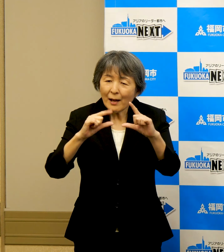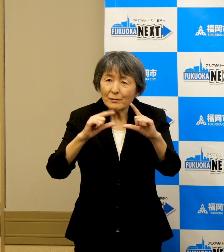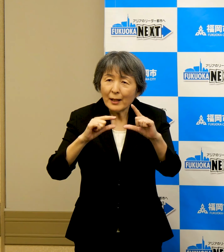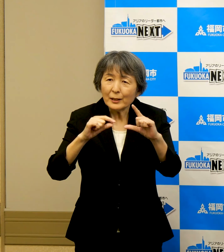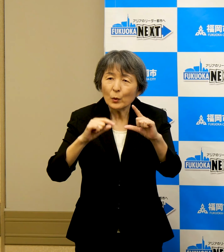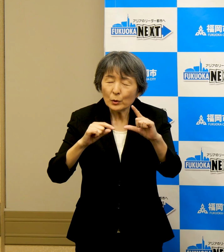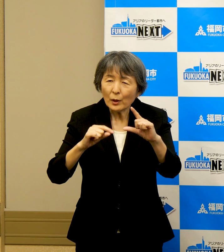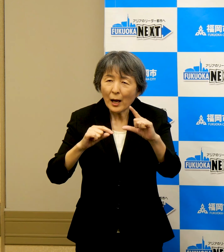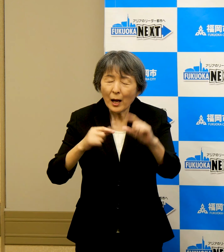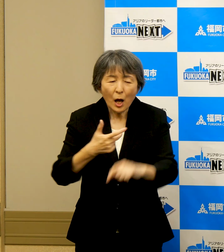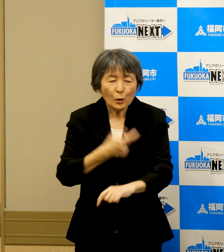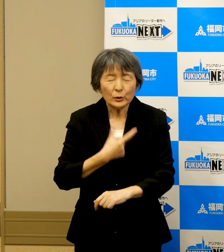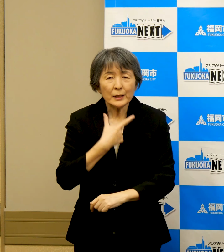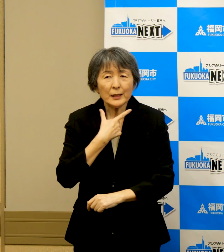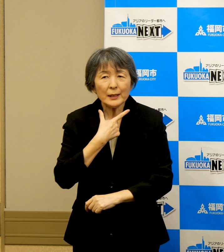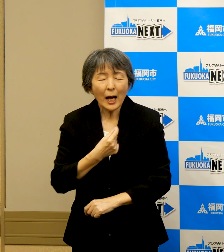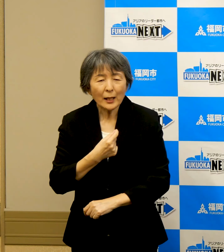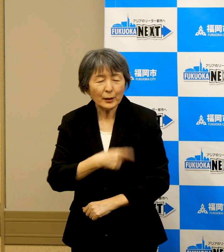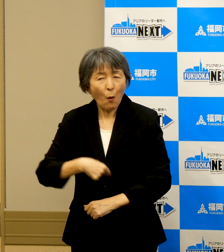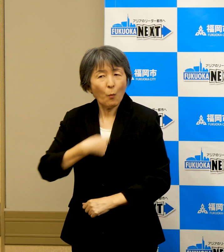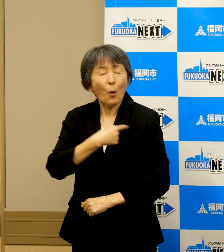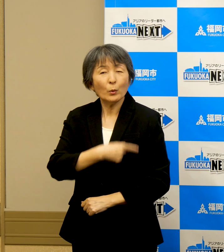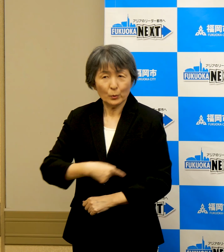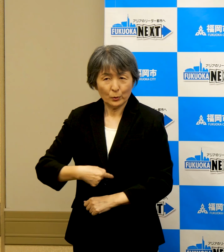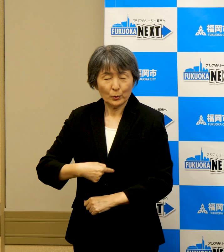打ちたいと思うかというところだと思うんですよね